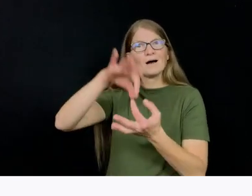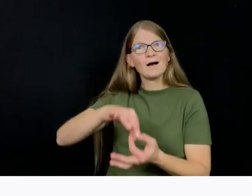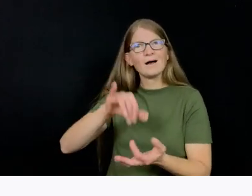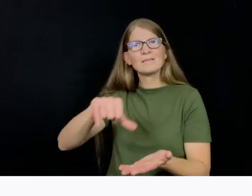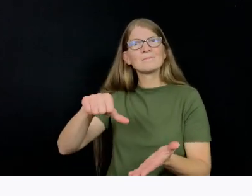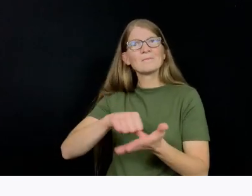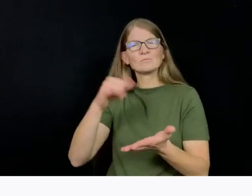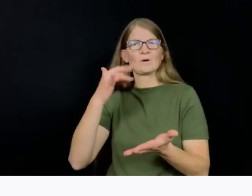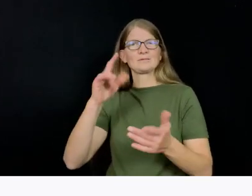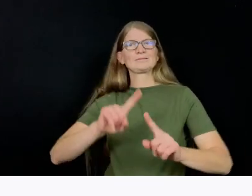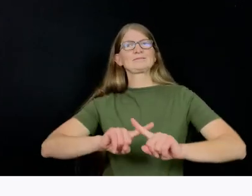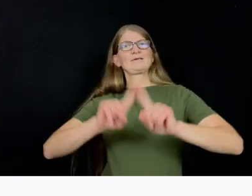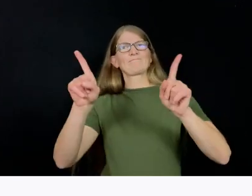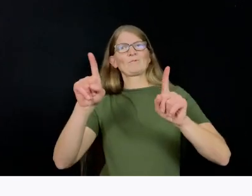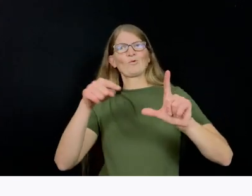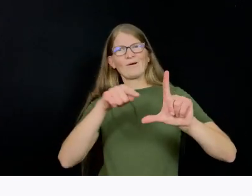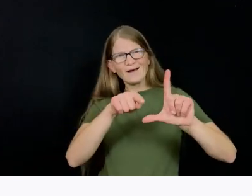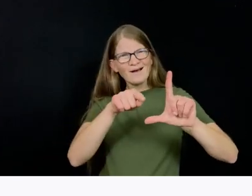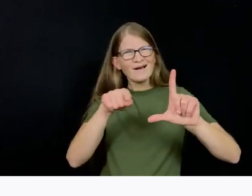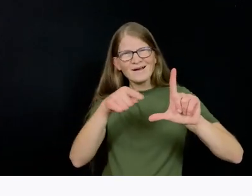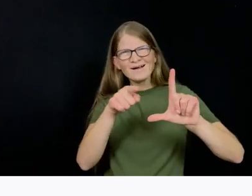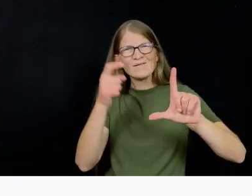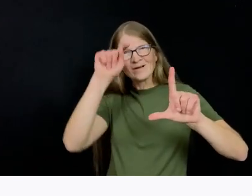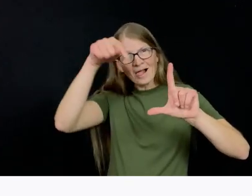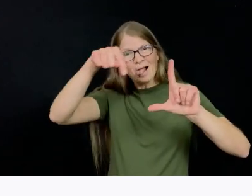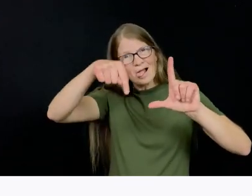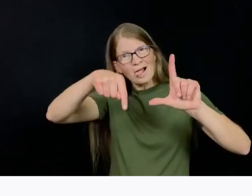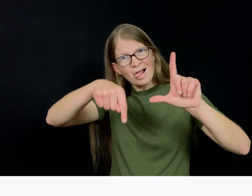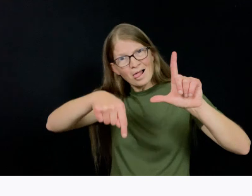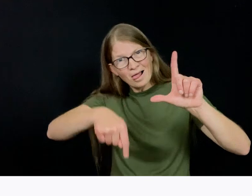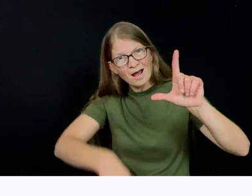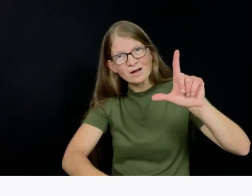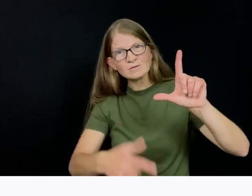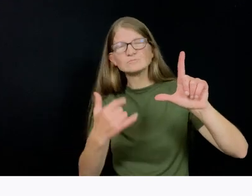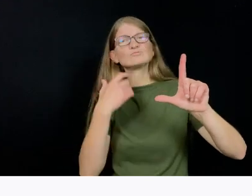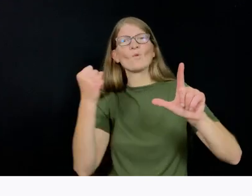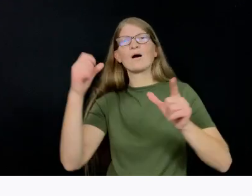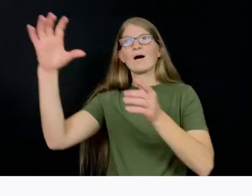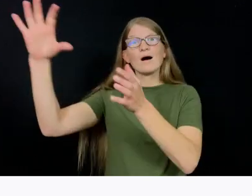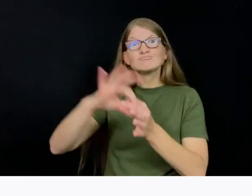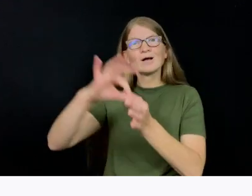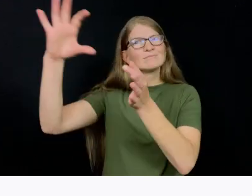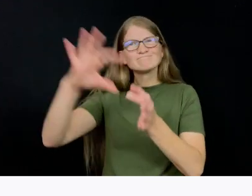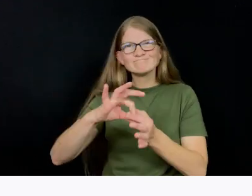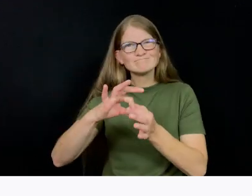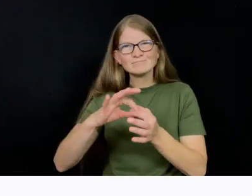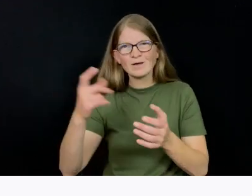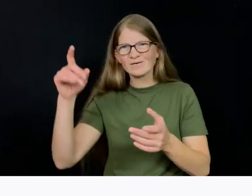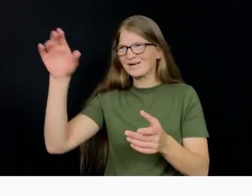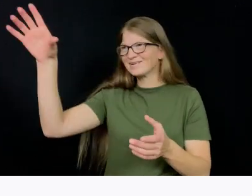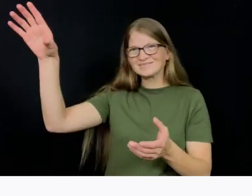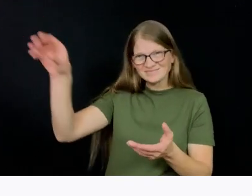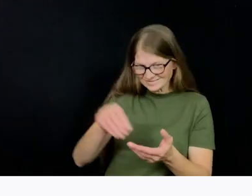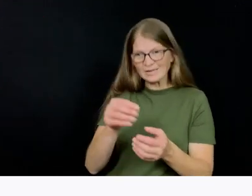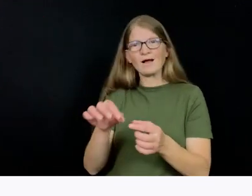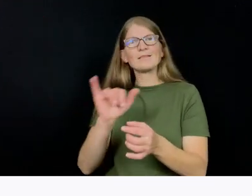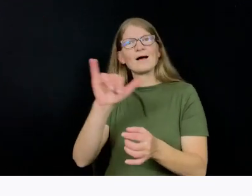يتم تقليل أهمية هذا القسم نوعًا ما بسبب عدم ملاءمة جميع الكلمات الأخرى الموجودة على الصفحة